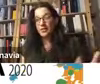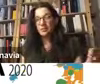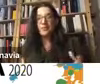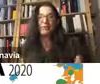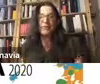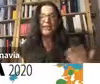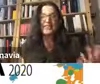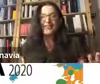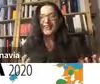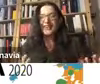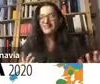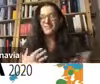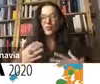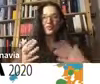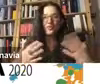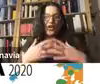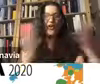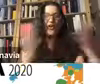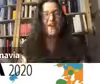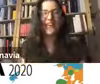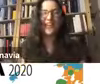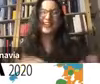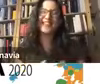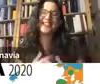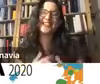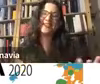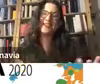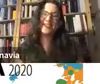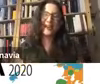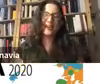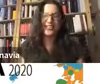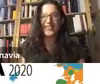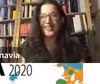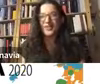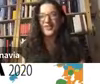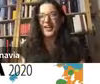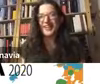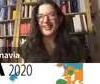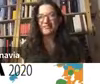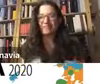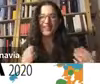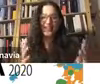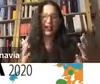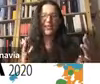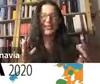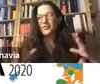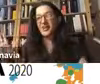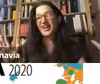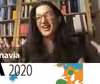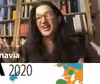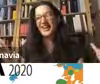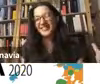Porque me parece que no los conozco, no sé cómo son sus hábitos de lectura y partir recomendando una novela gigante